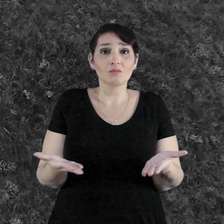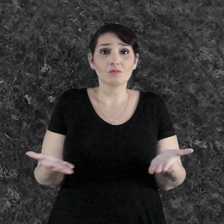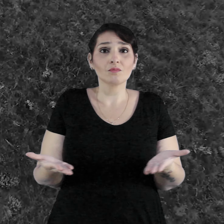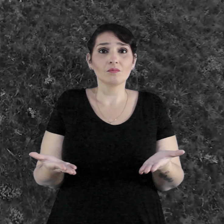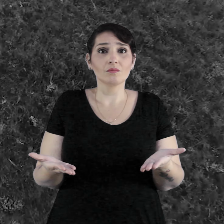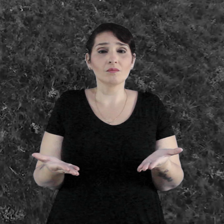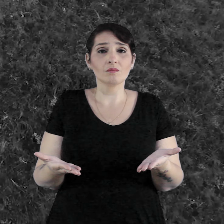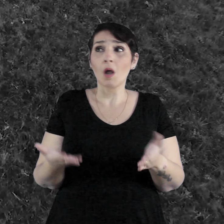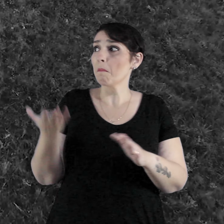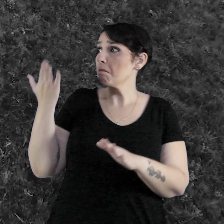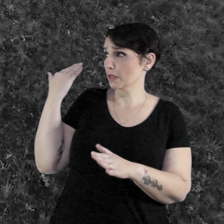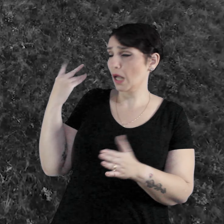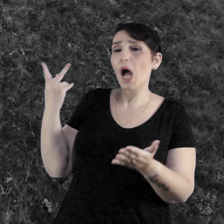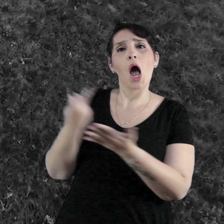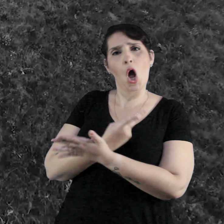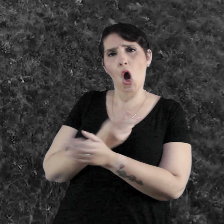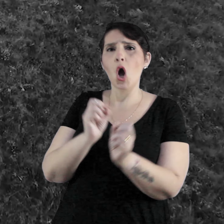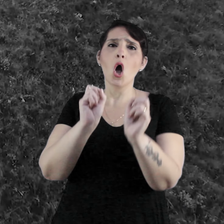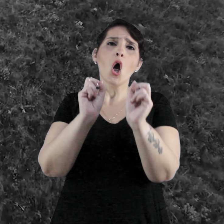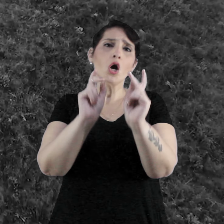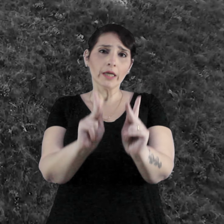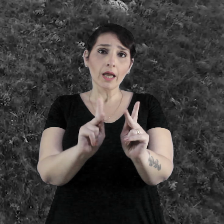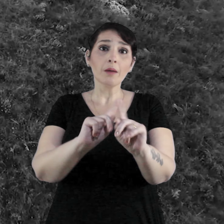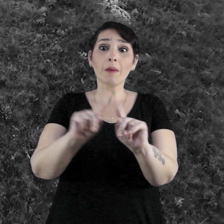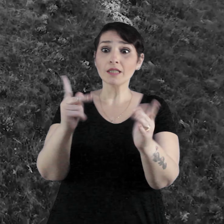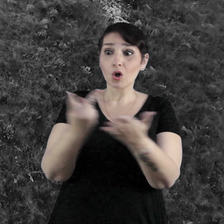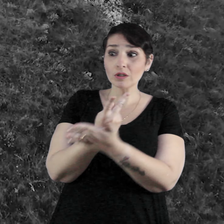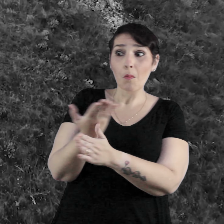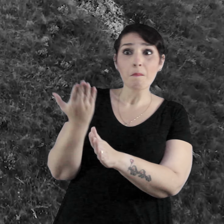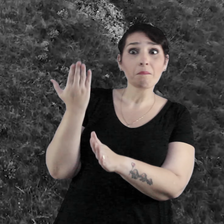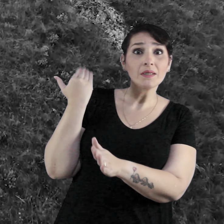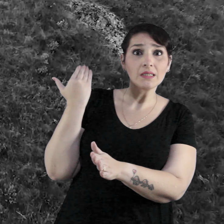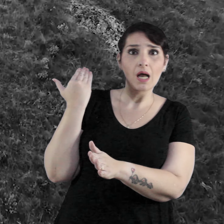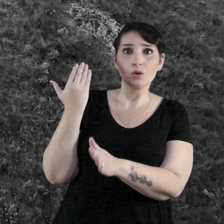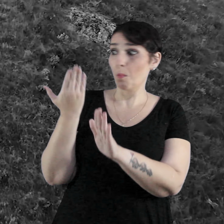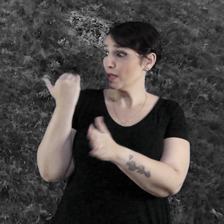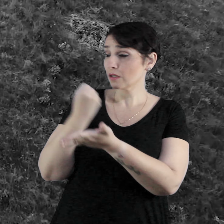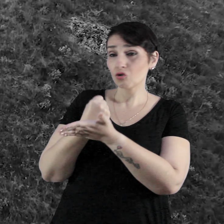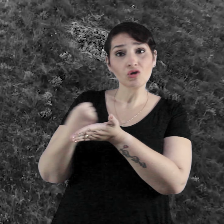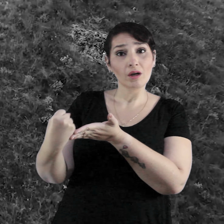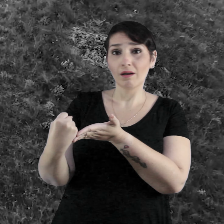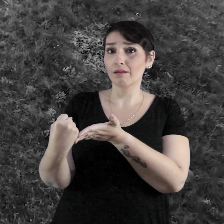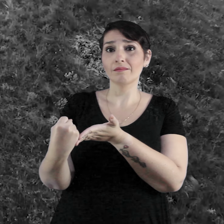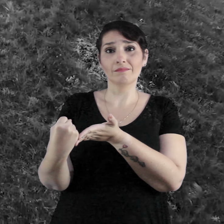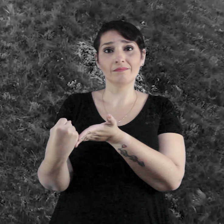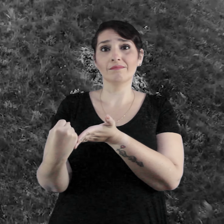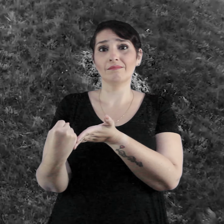Aquilo aconteceu sim, no passado, mas o passado já se foi.